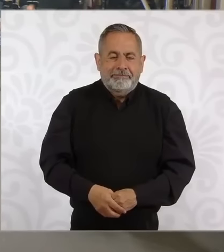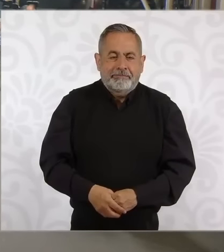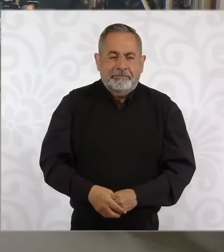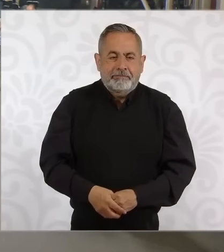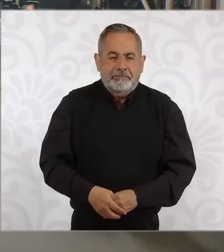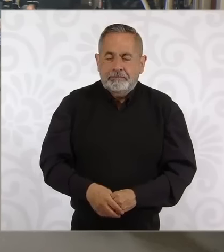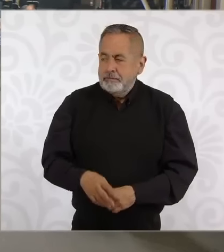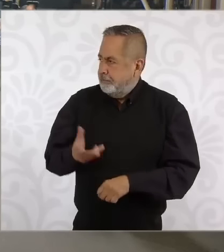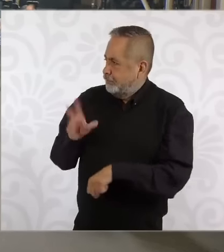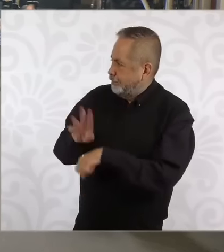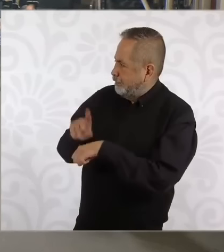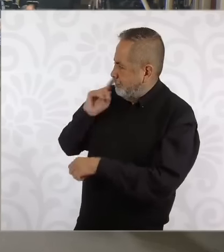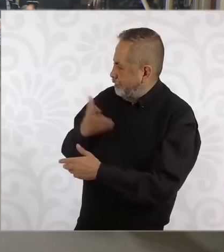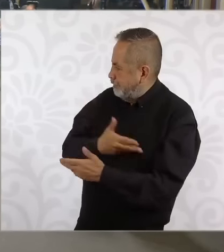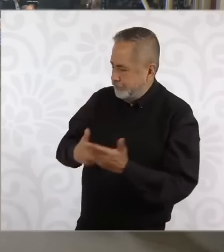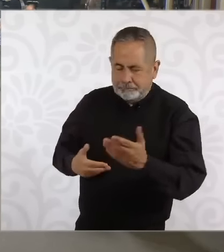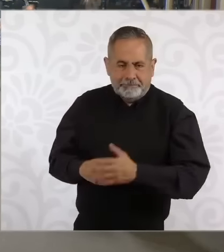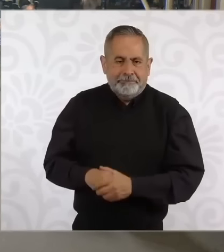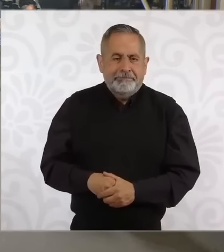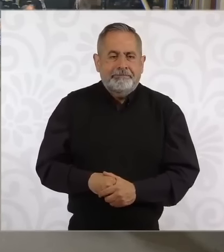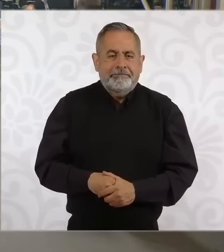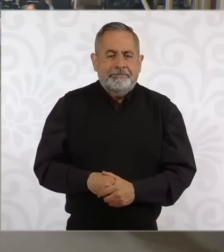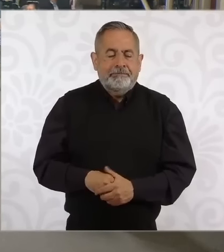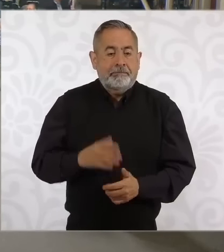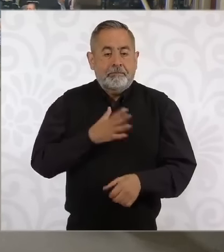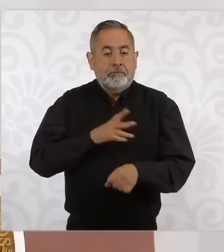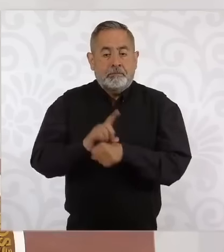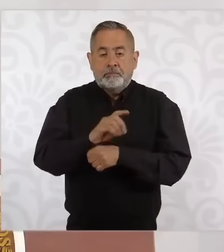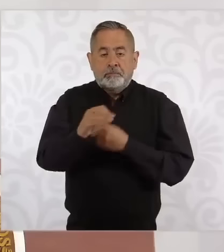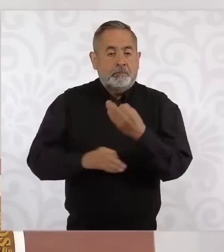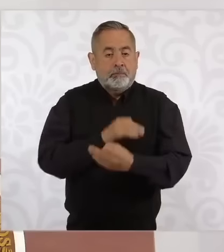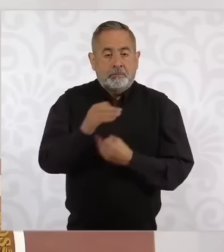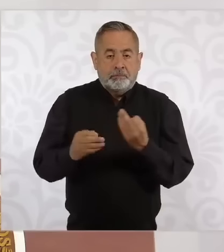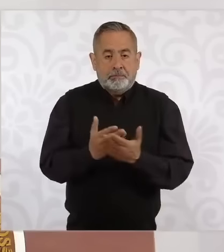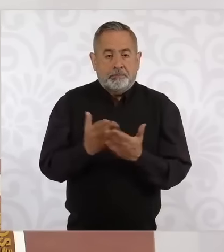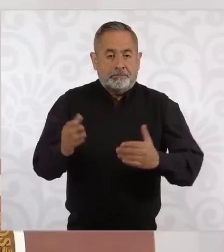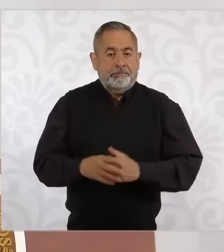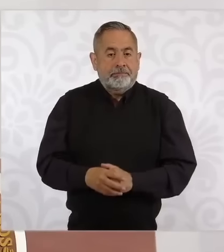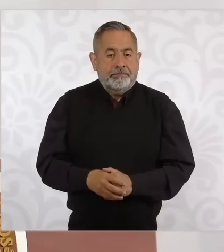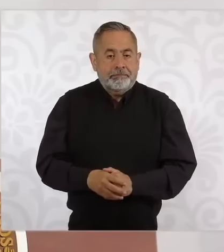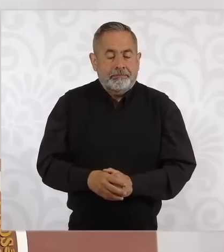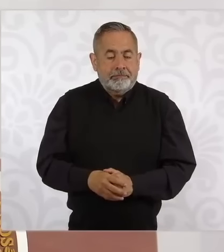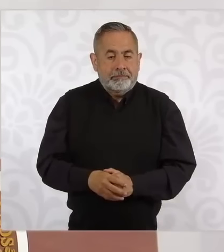Con su permiso, presidenta. Buenos días a todas y todos. La reforma electoral,